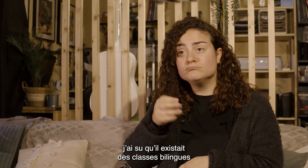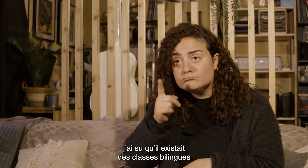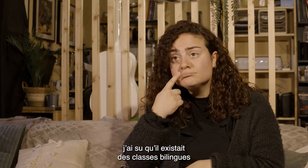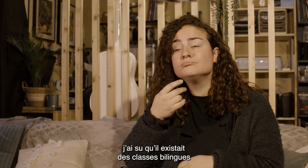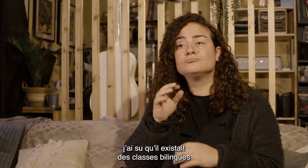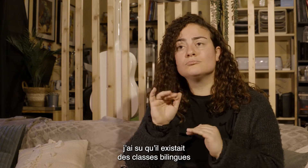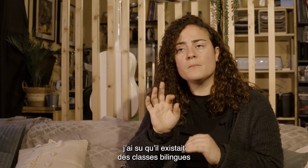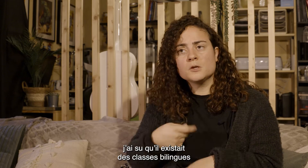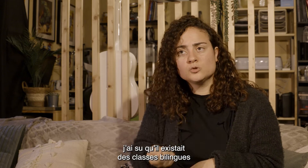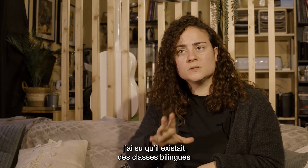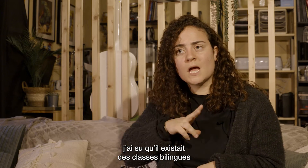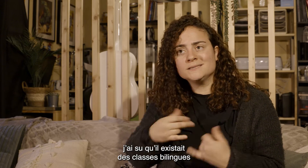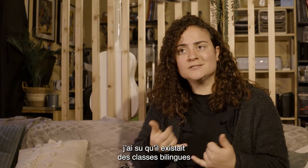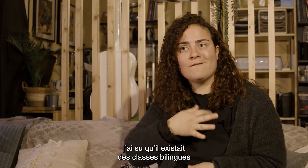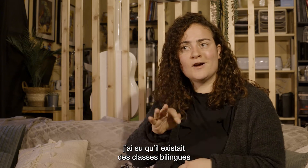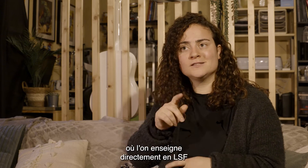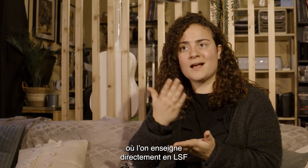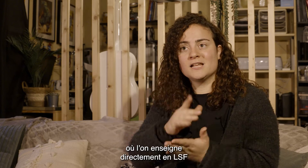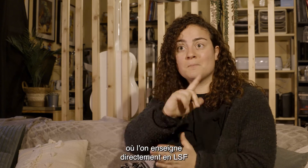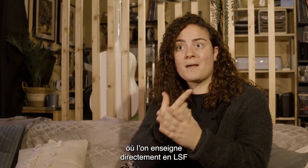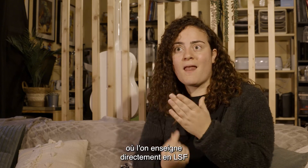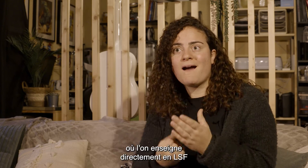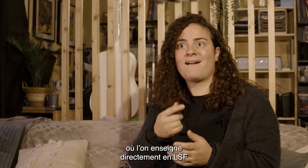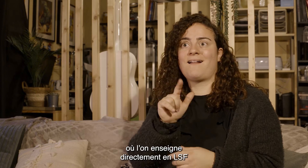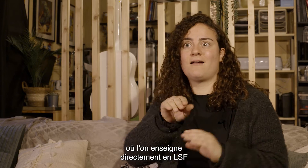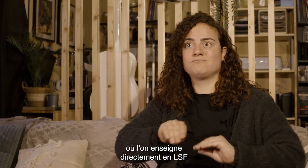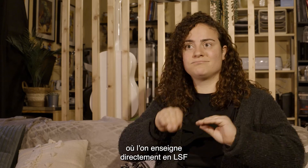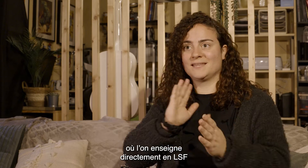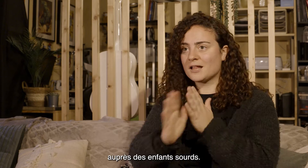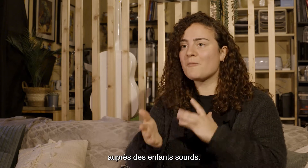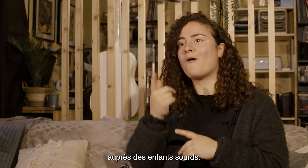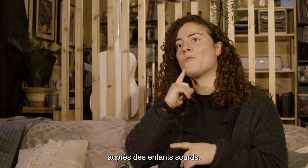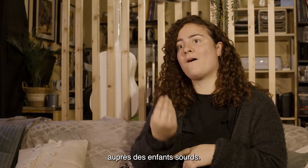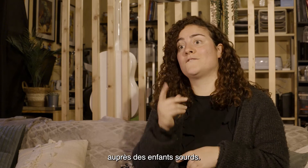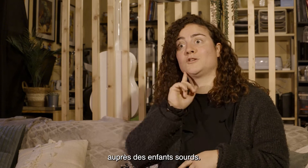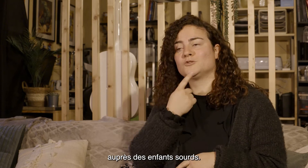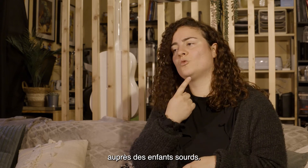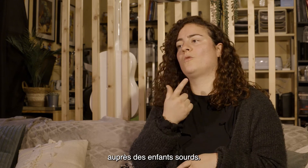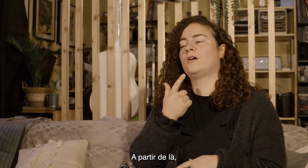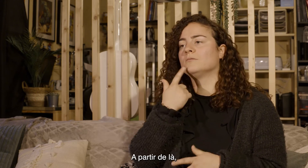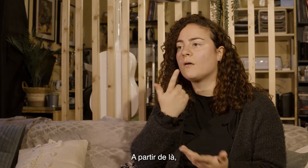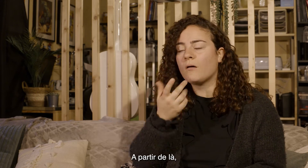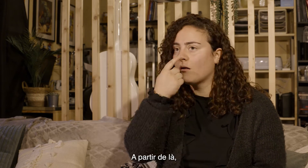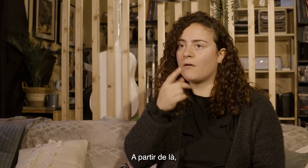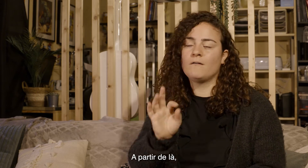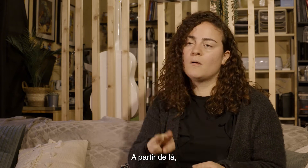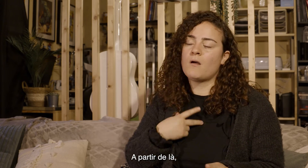j’ai su qu’il existait des classes bilingues où l’on enseigne directement en LSF auprès des enfants sourds. A partir de là,